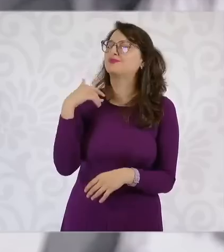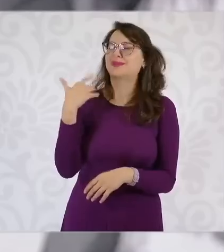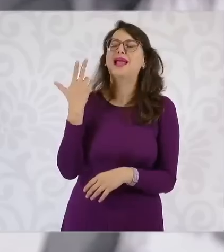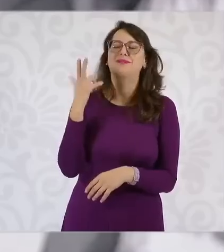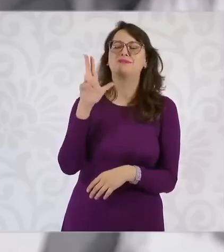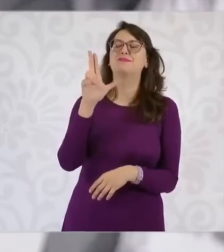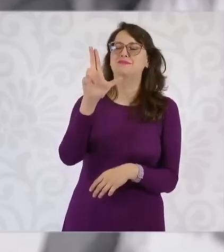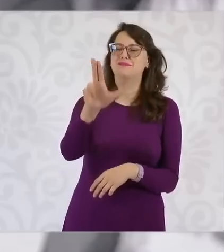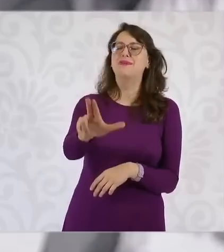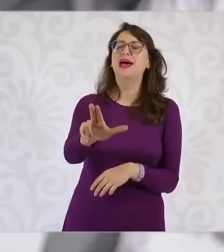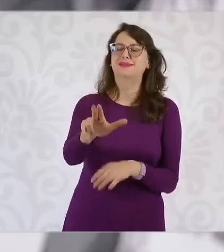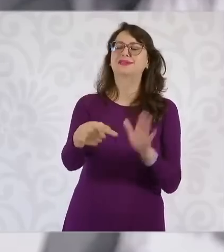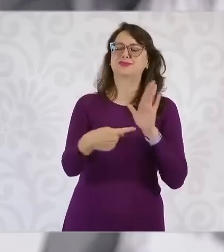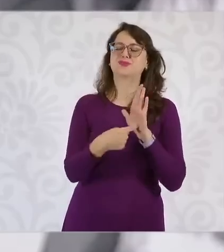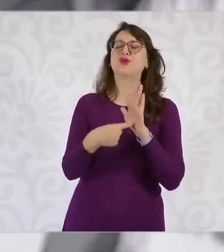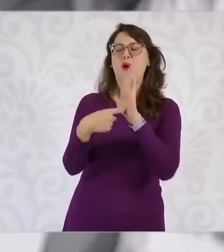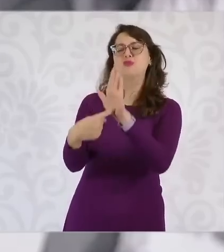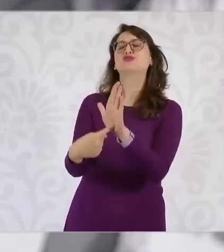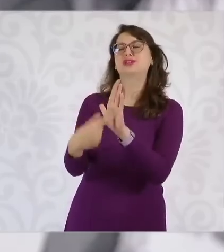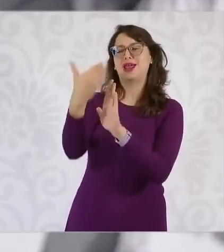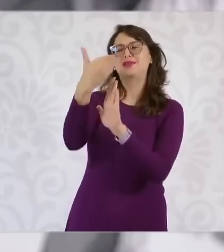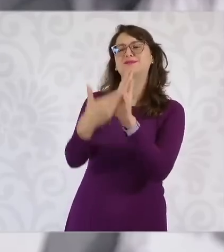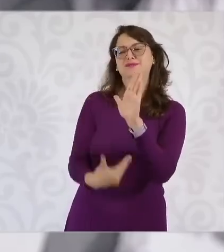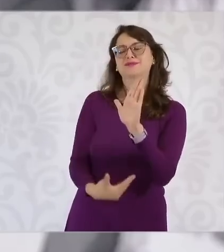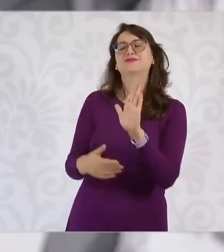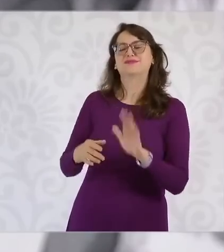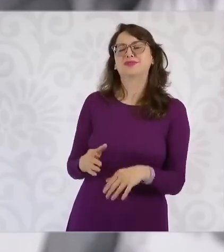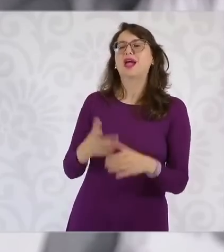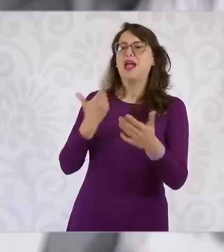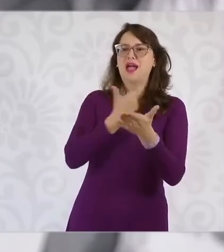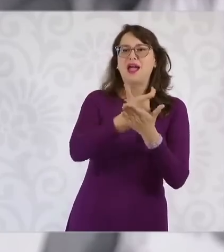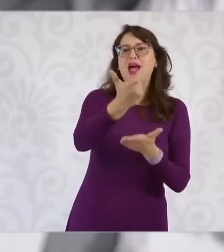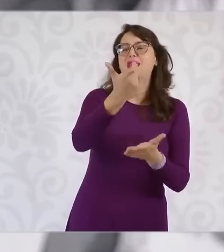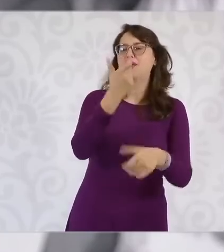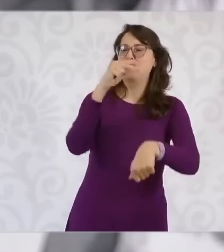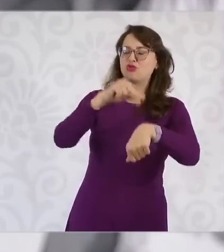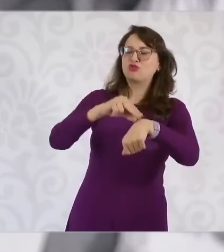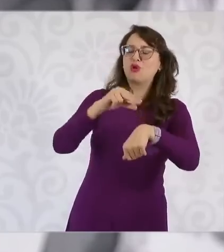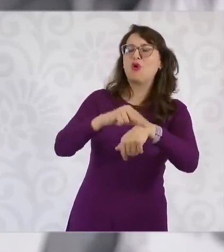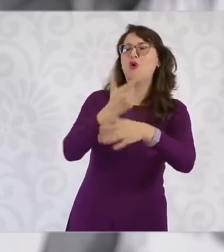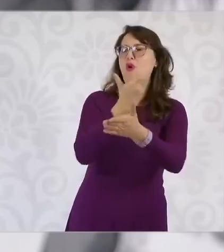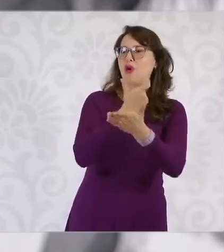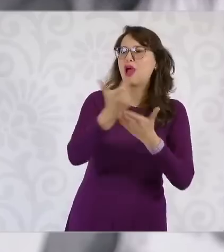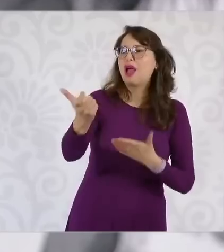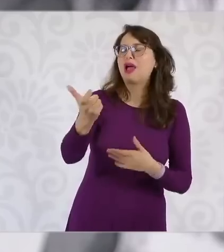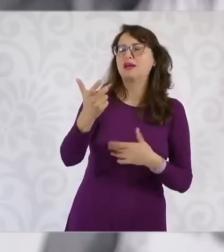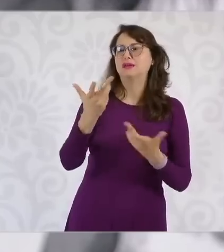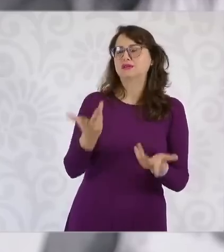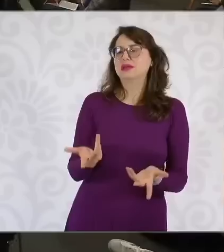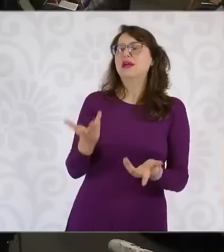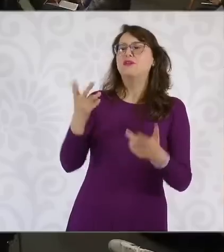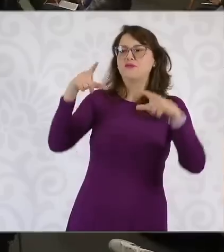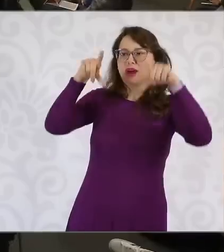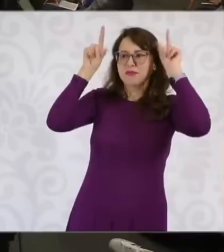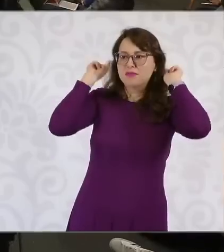que viene salud se presenta Cuánto gana un médico Cuánto gana sueldo bruto menos impuestos le queda